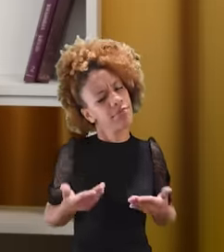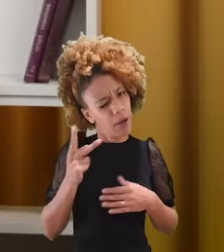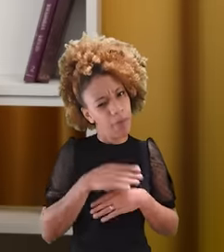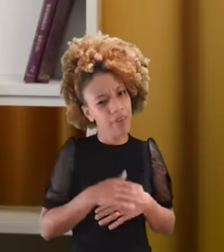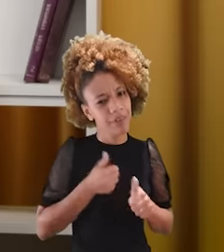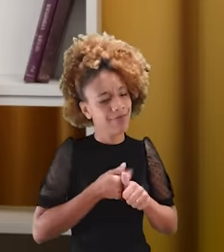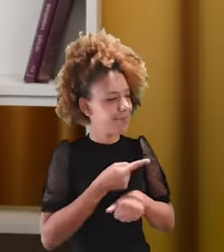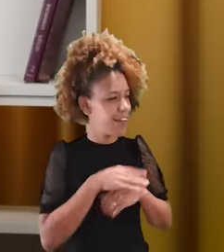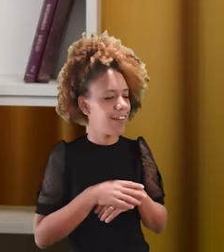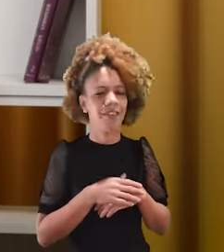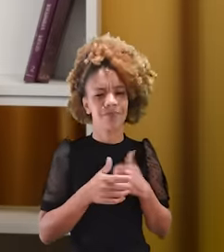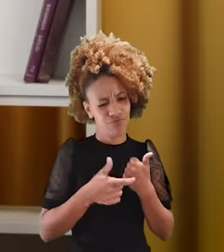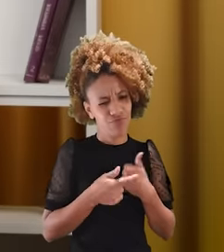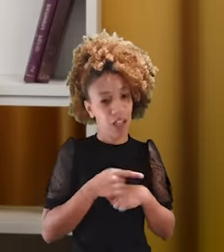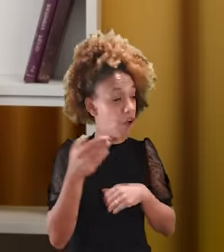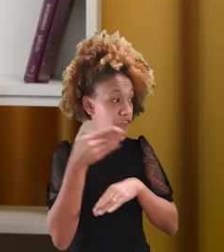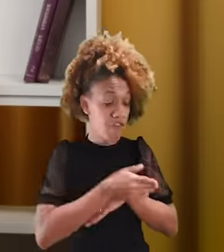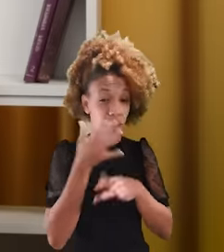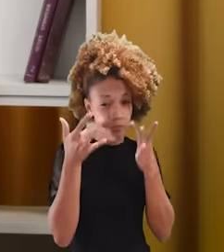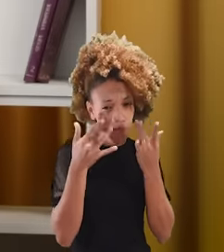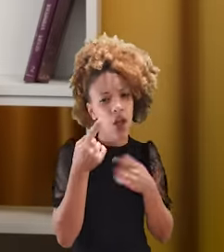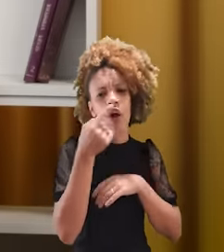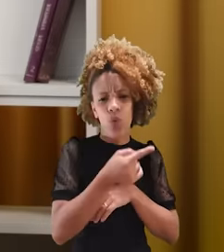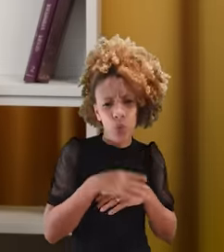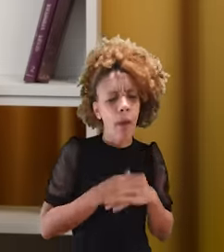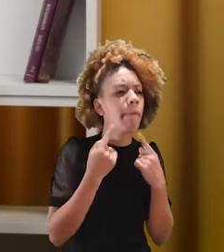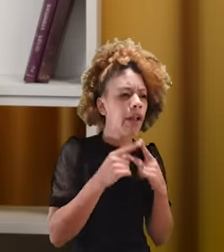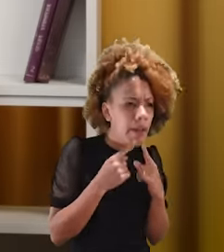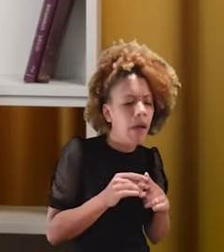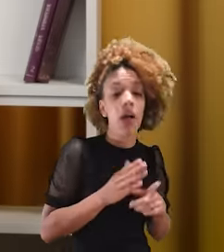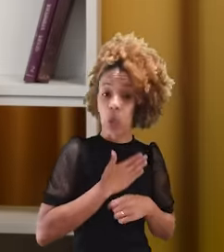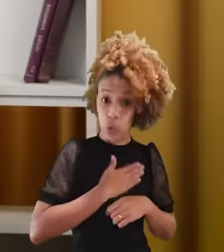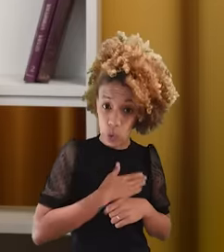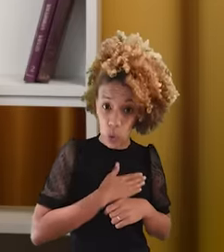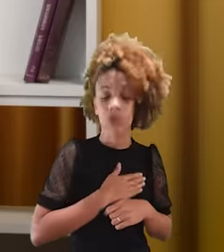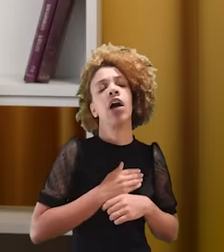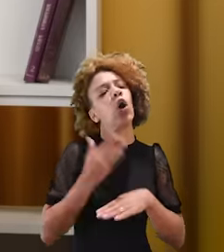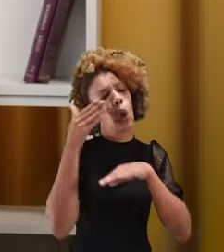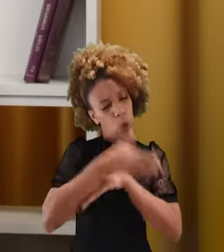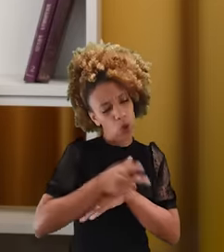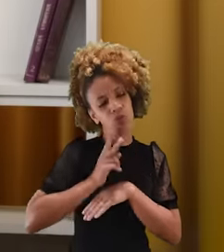segue vê vai vai uma peça só vai numa vai para reclamar aí se você gostar você continua indo vá